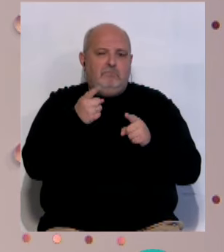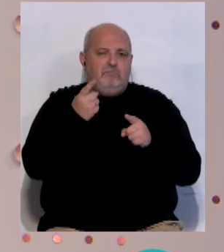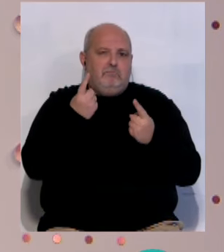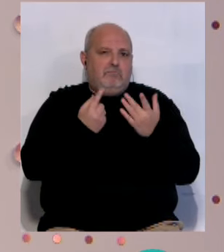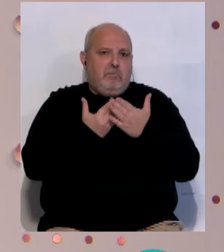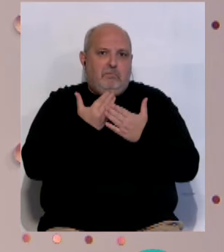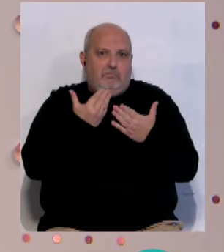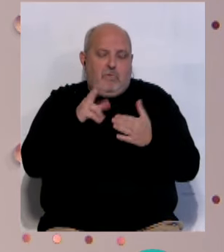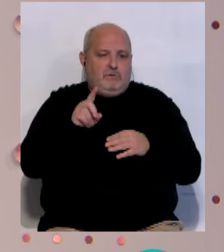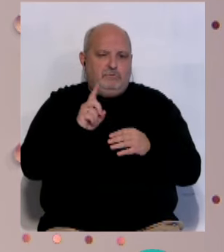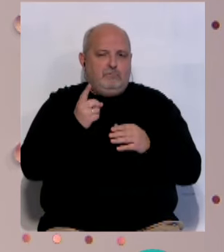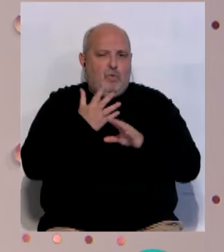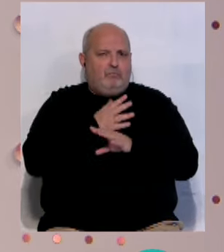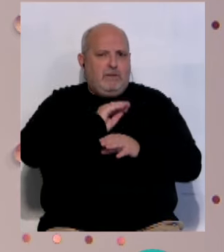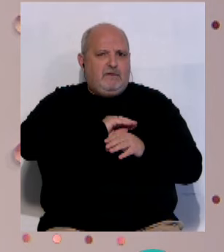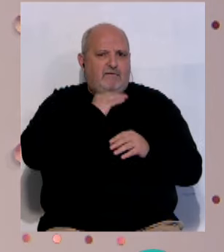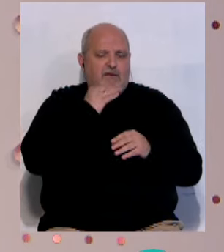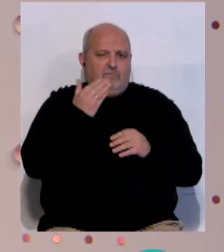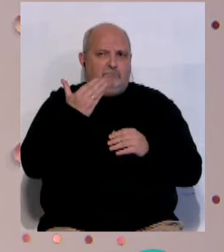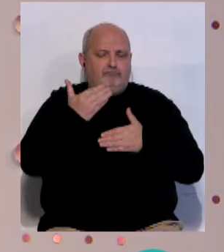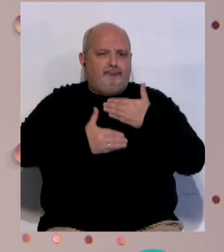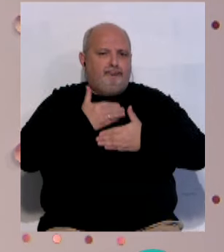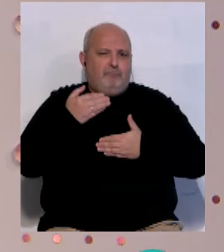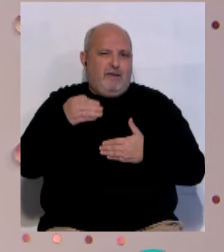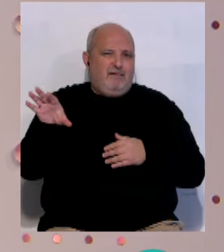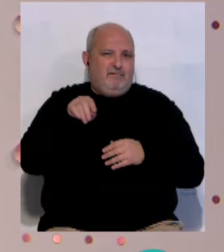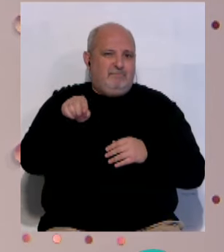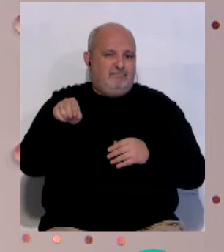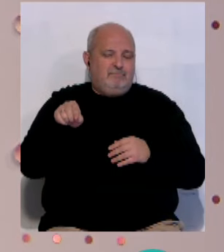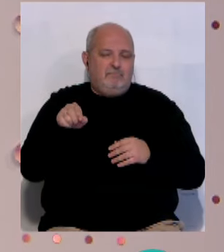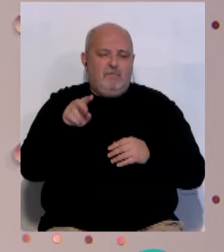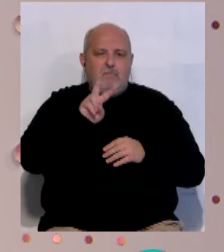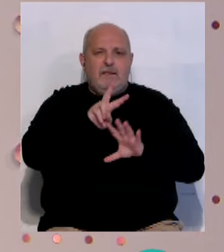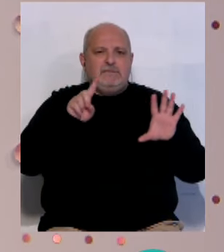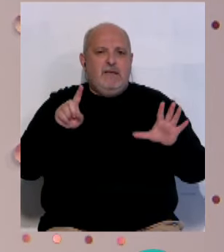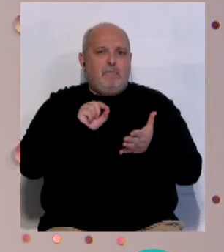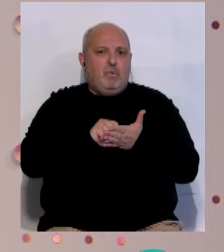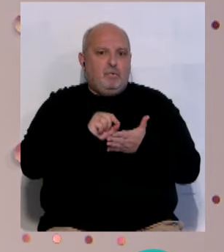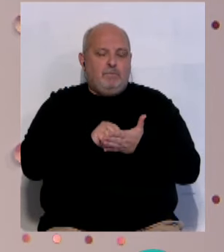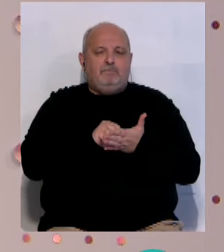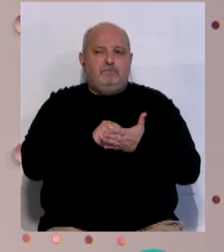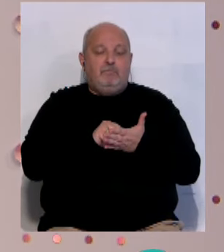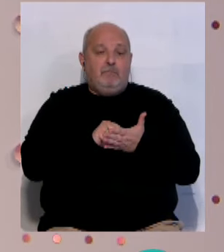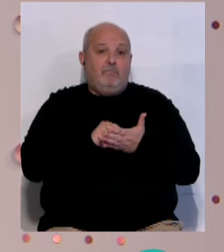pero que vaas están siendo decisivos en en cuanto a la temporada 26 puntos y y vendrán aquí con con